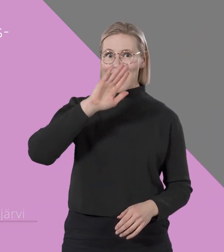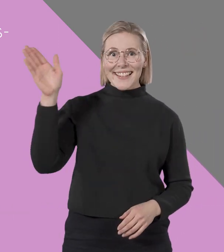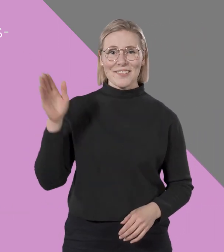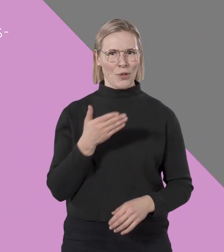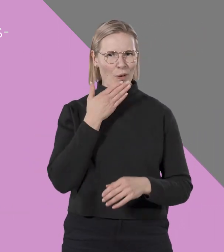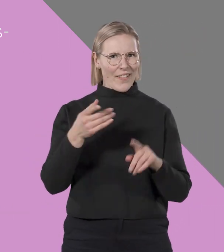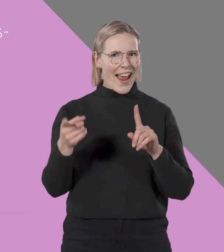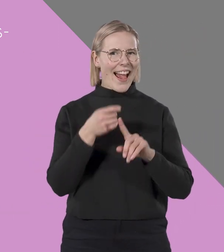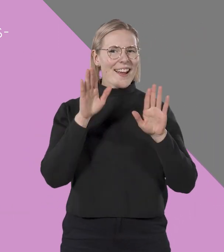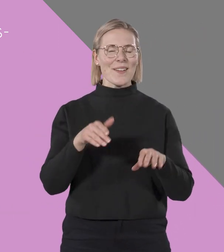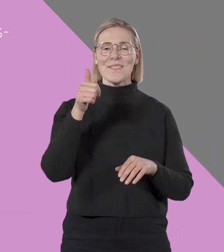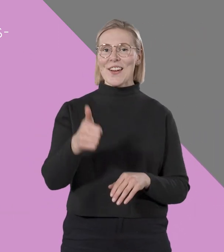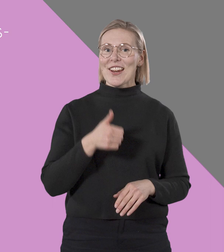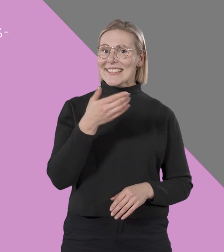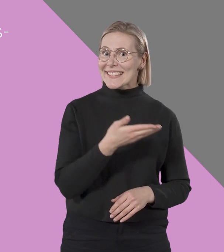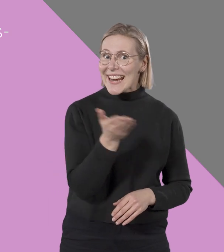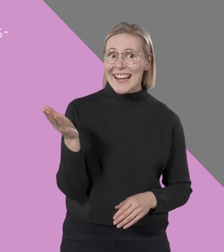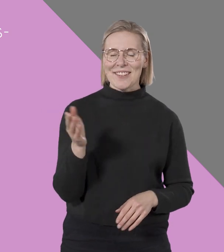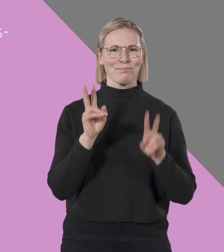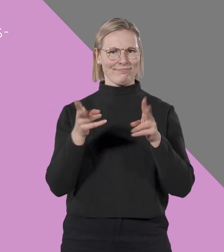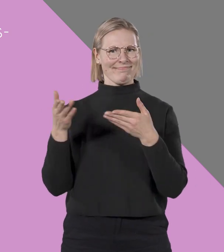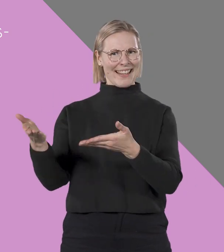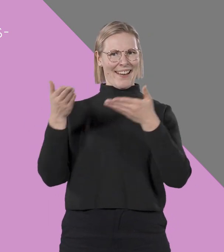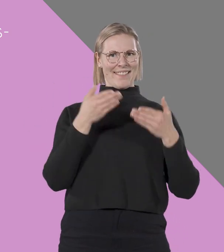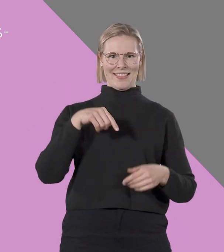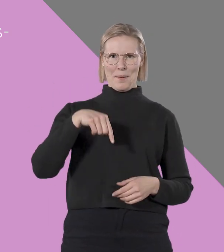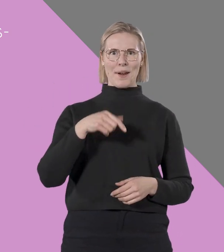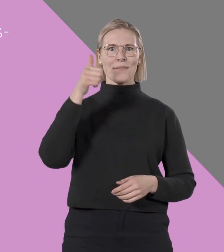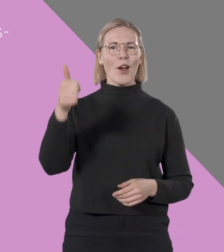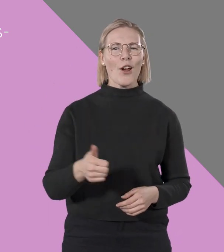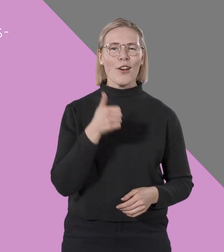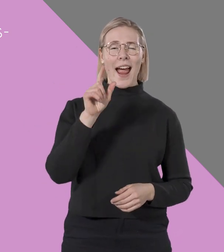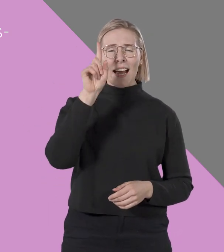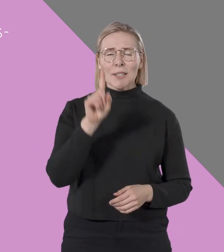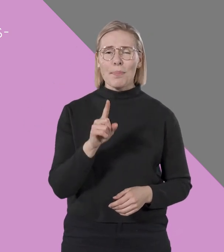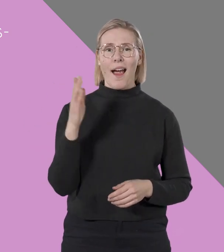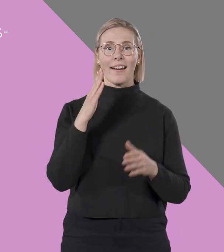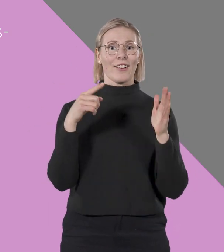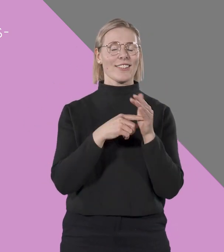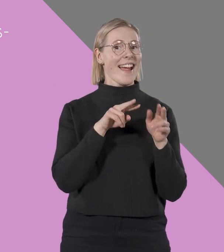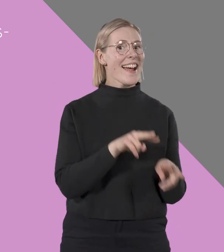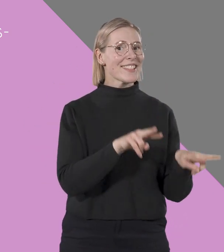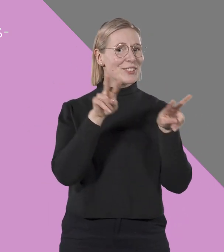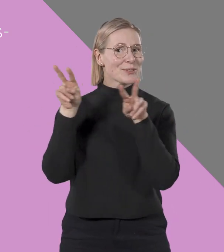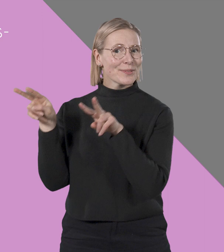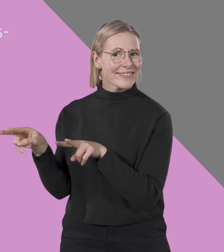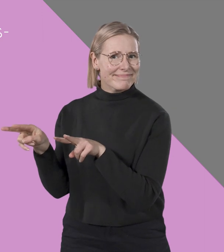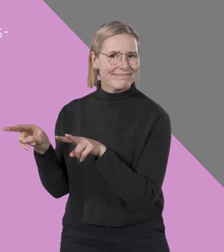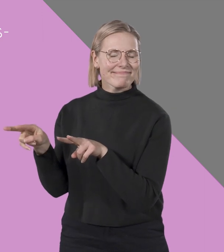Hei! Hyvää alkanutta vuotta ja tervetuloa vuoden ensimmäisen - ajankohtaiskatsauksen pariin.